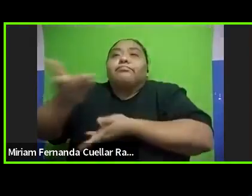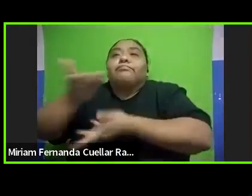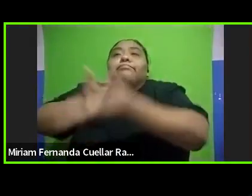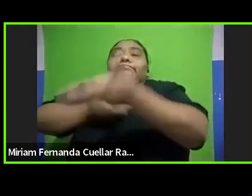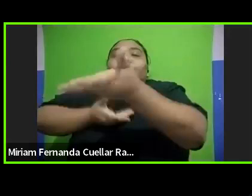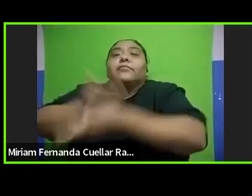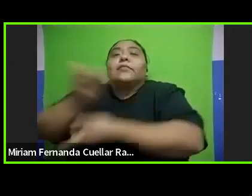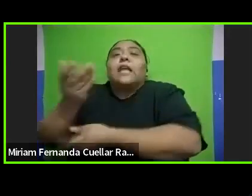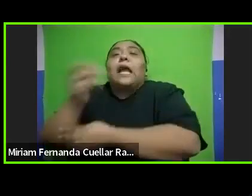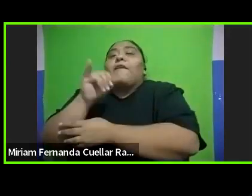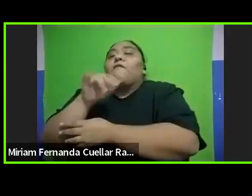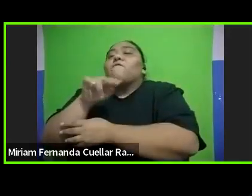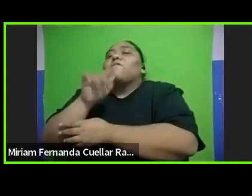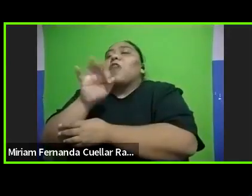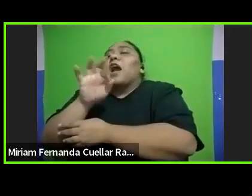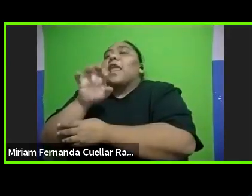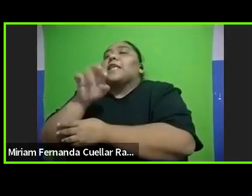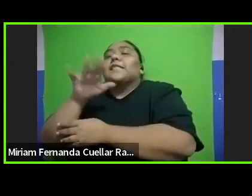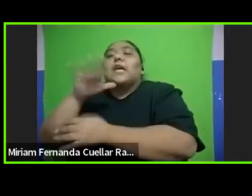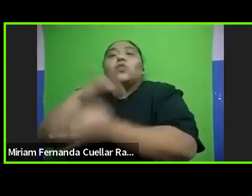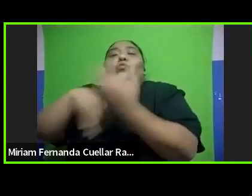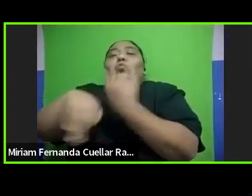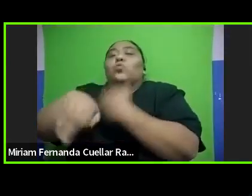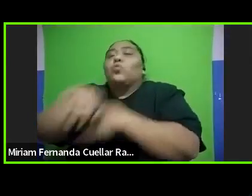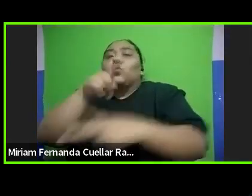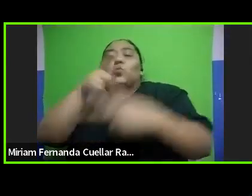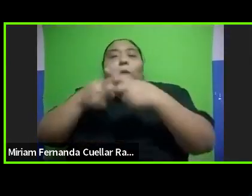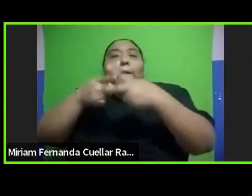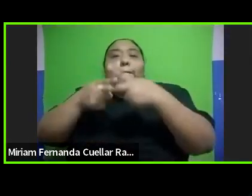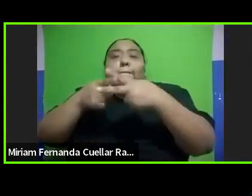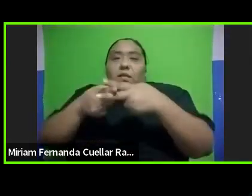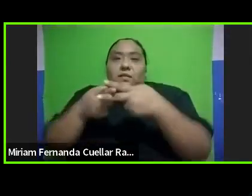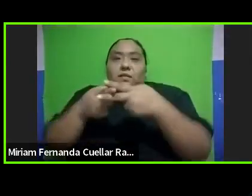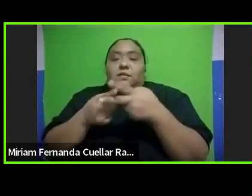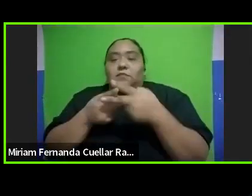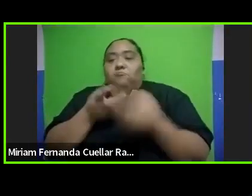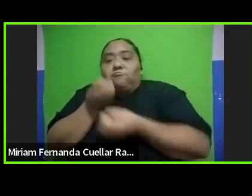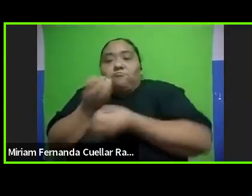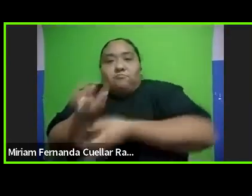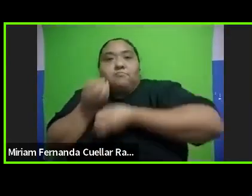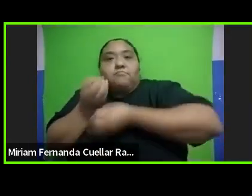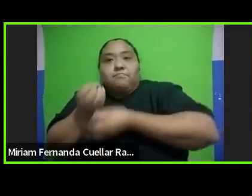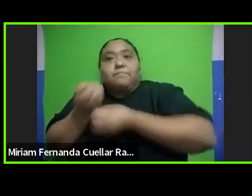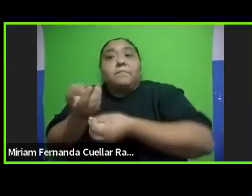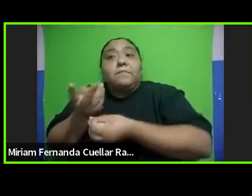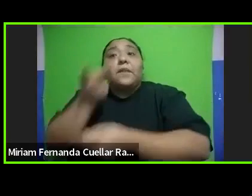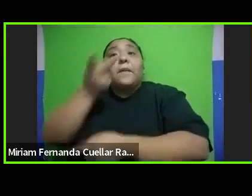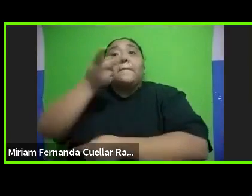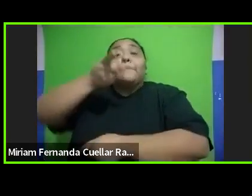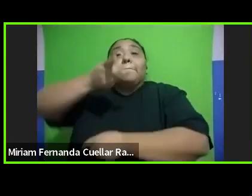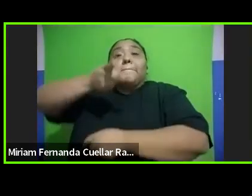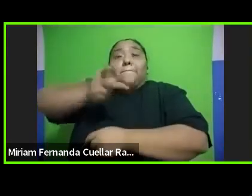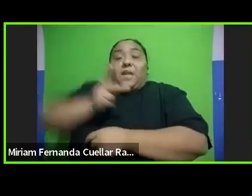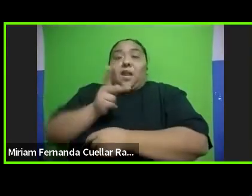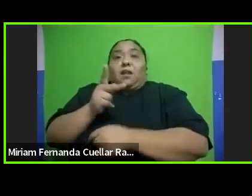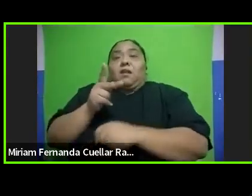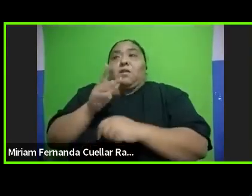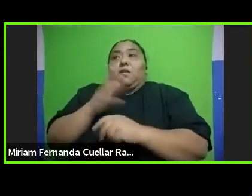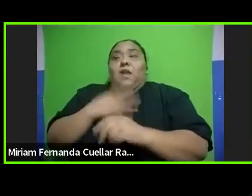ndo la inferencia la inferencia. Vayan aprendiendo respecto a las por respecto a las matemáticas por respecto a las matemáticas. Pero Pero precisamente el